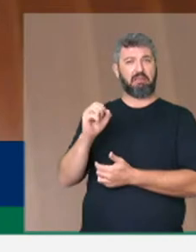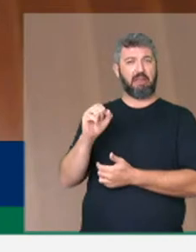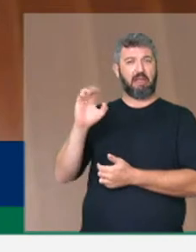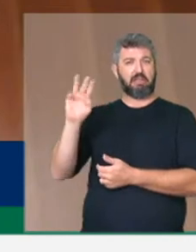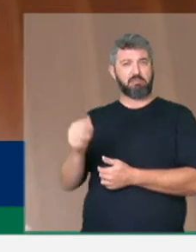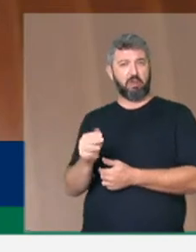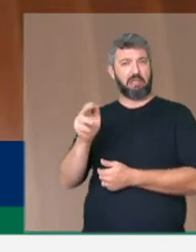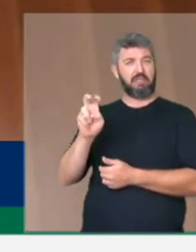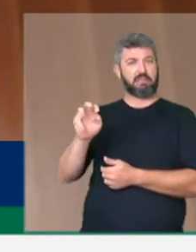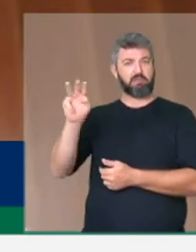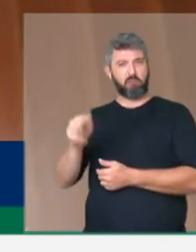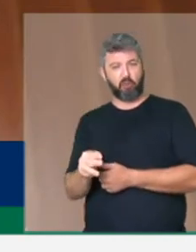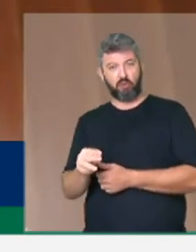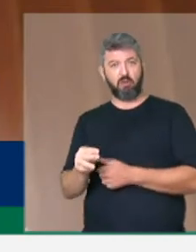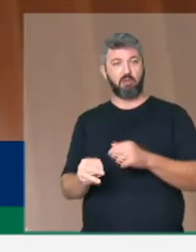CIDADANIA PARA ORIENTAR O VOTO SIM.